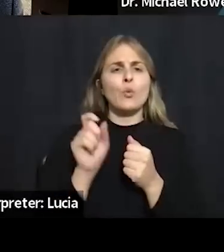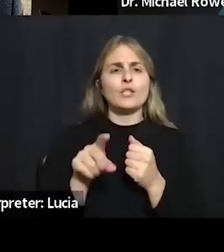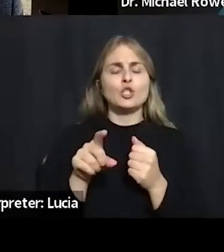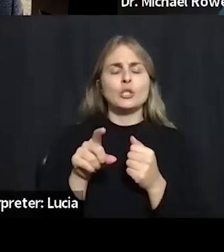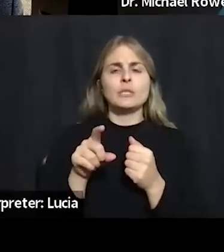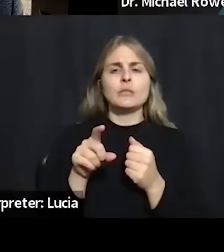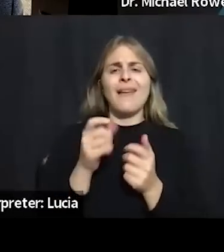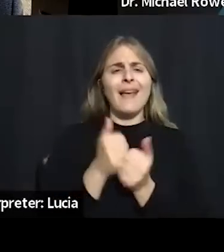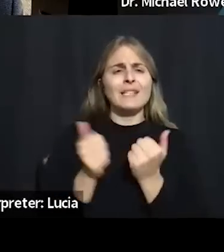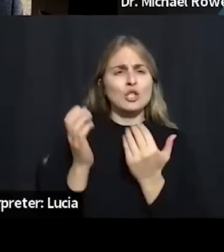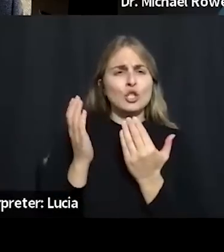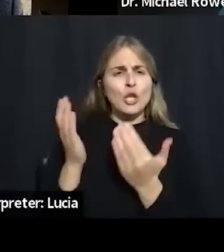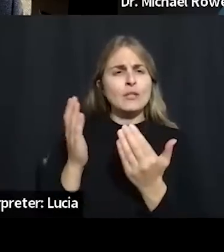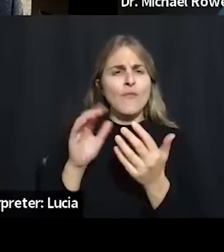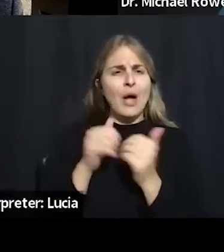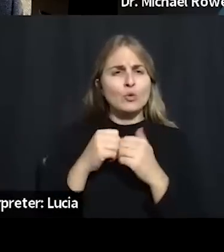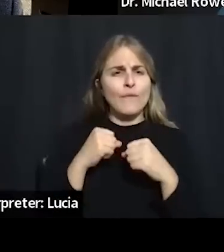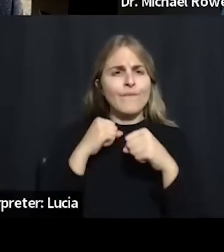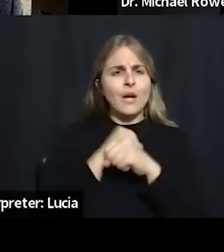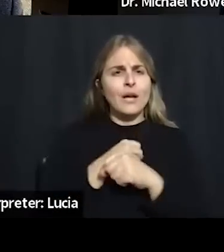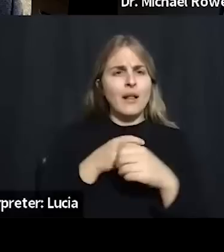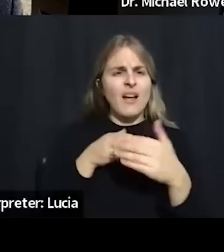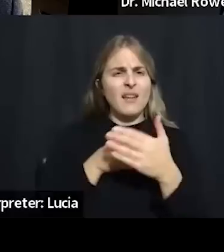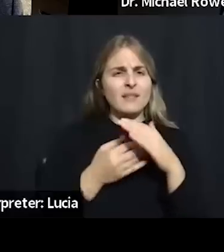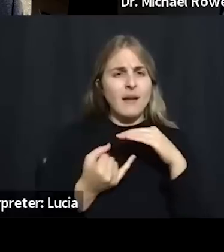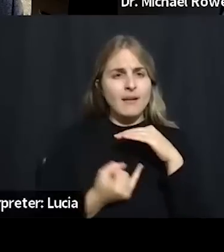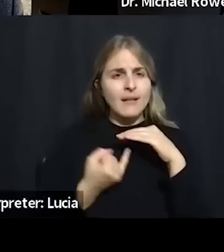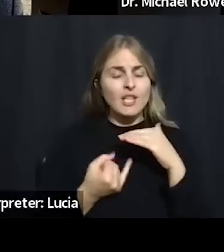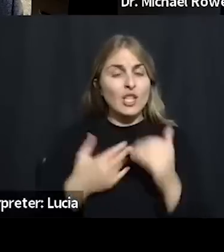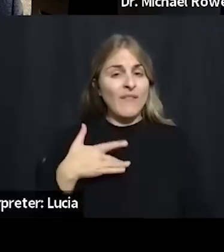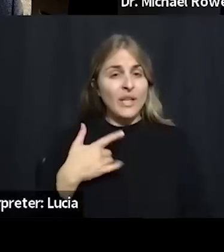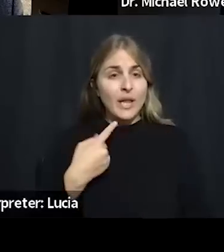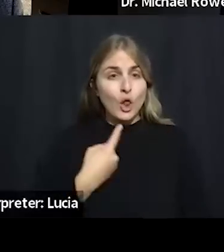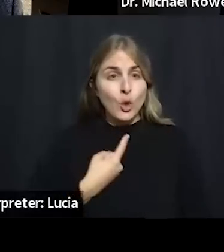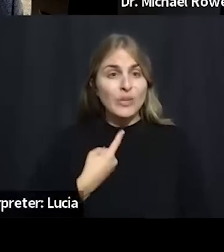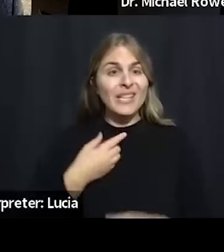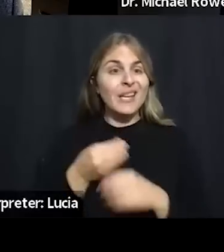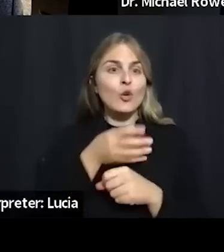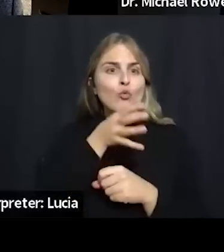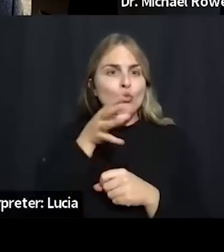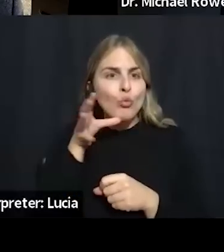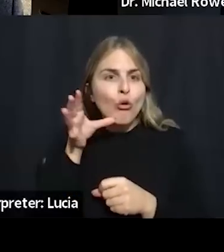"¿Alguna sugerencia para combatir el aislamiento y la soledad en áreas rurales donde el acceso a la tecnología